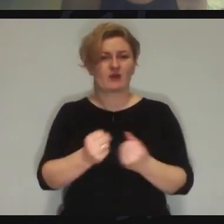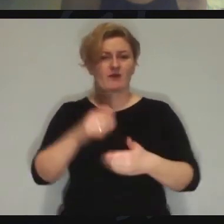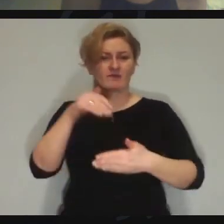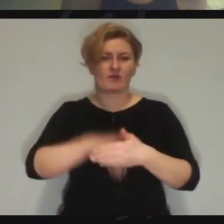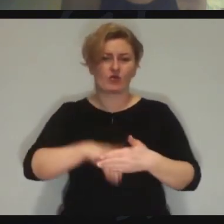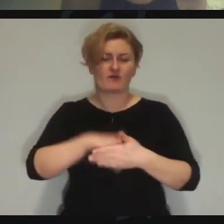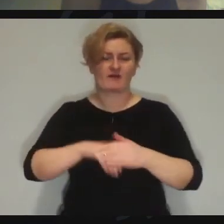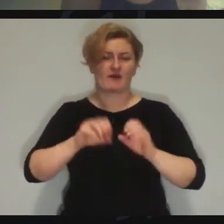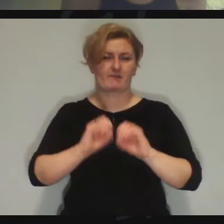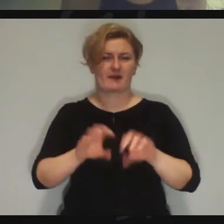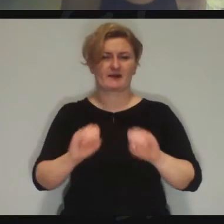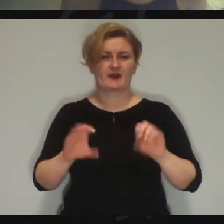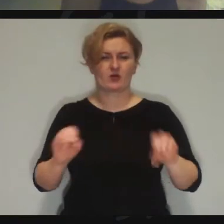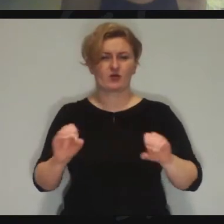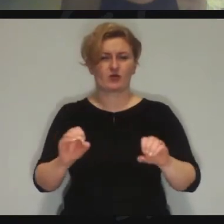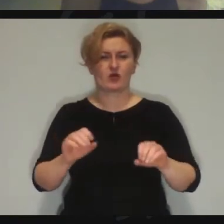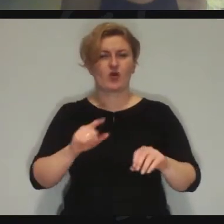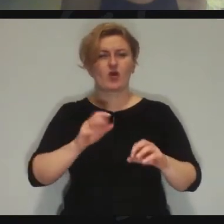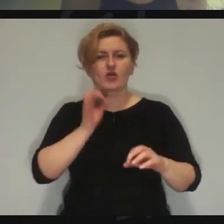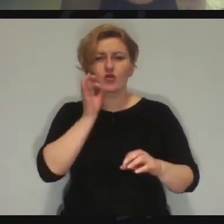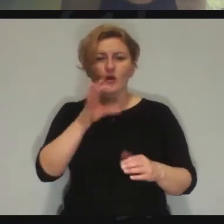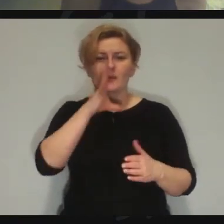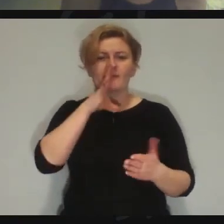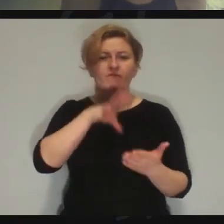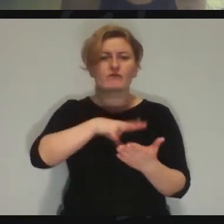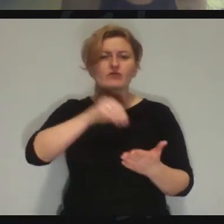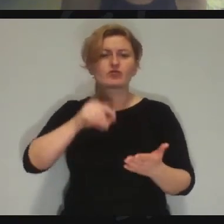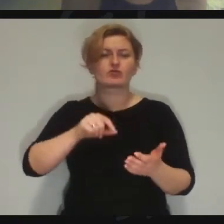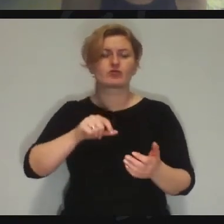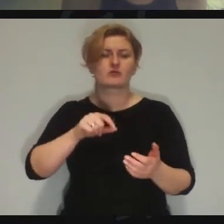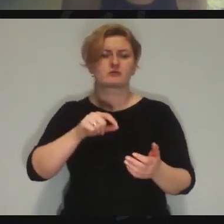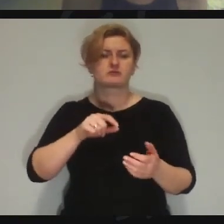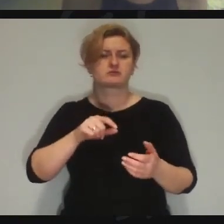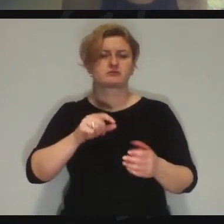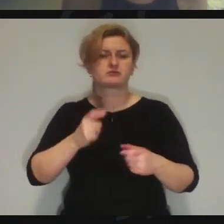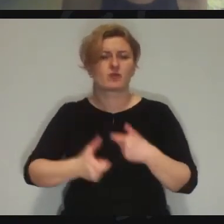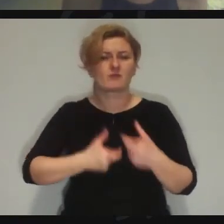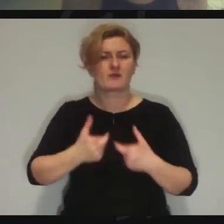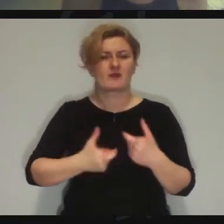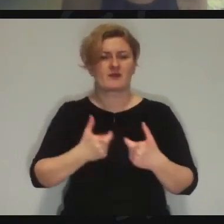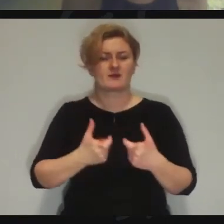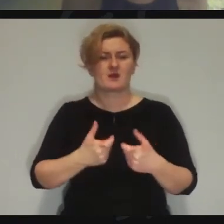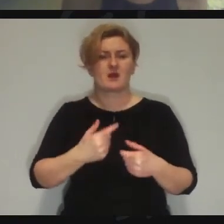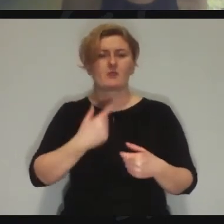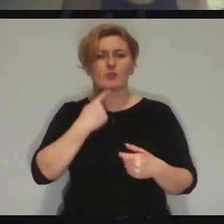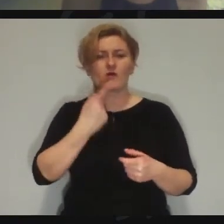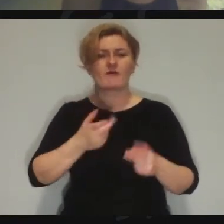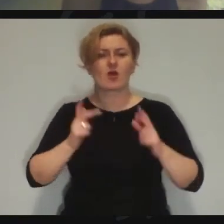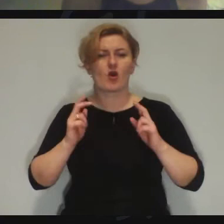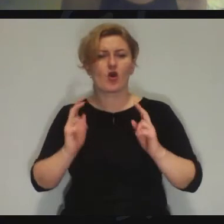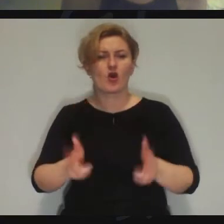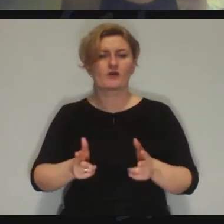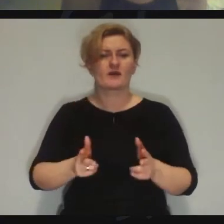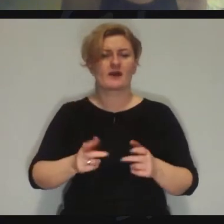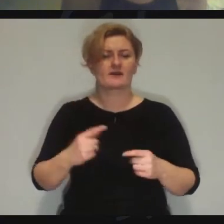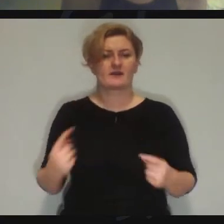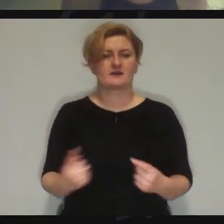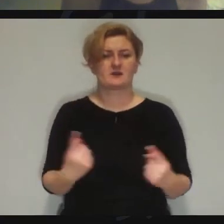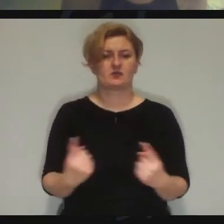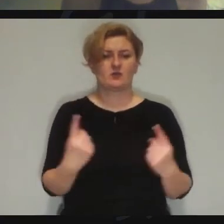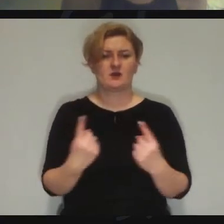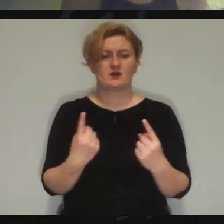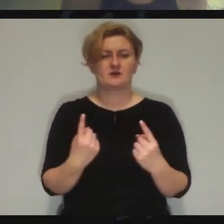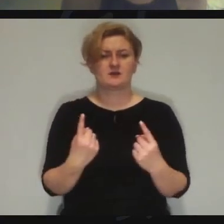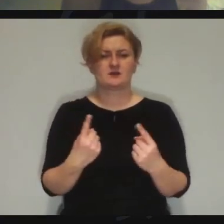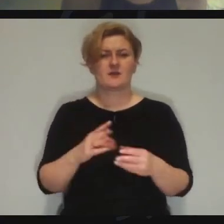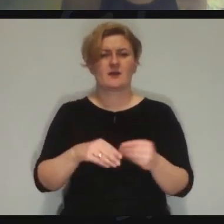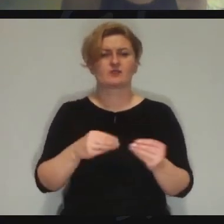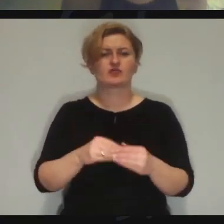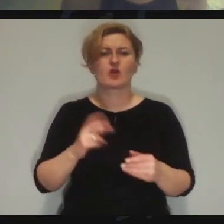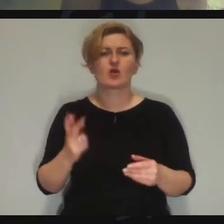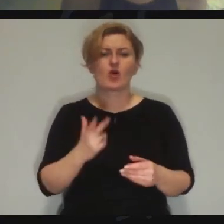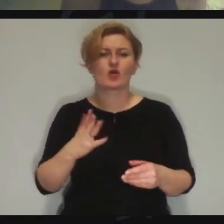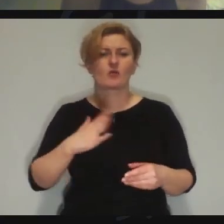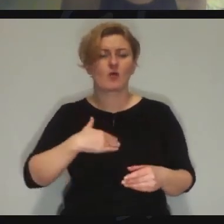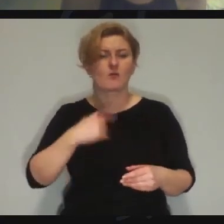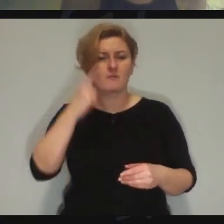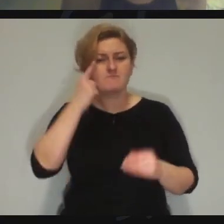Jakiś dobry wzór do naśladowania, który mógłby kogoś zainspirować.